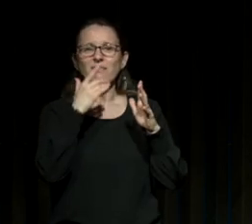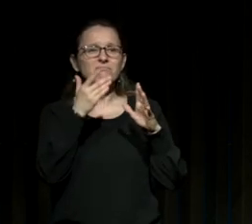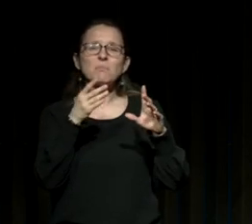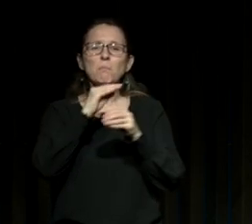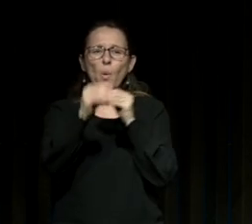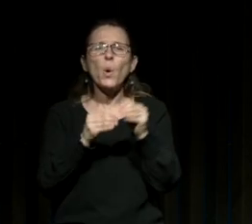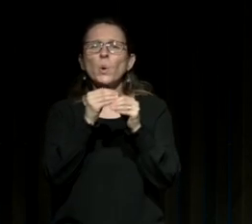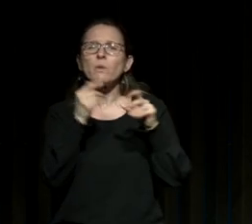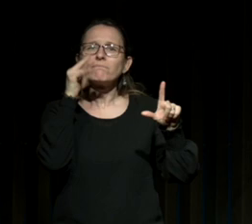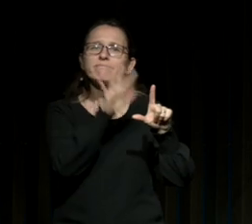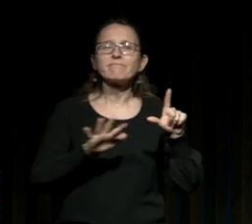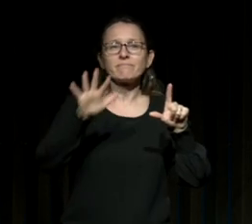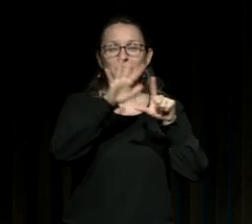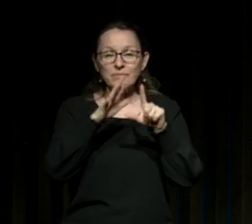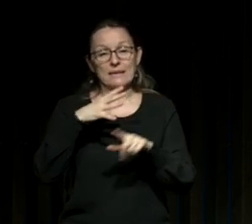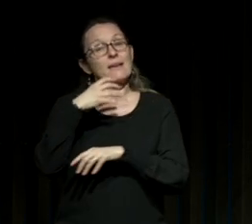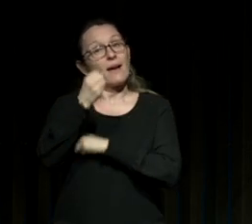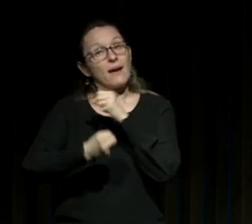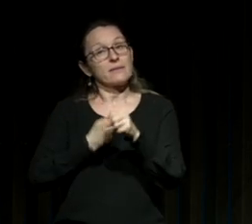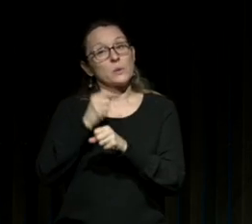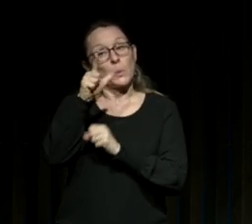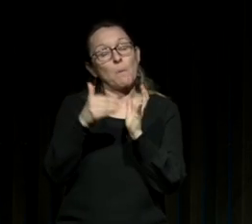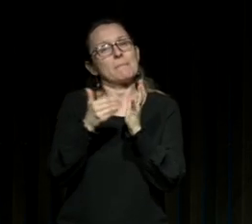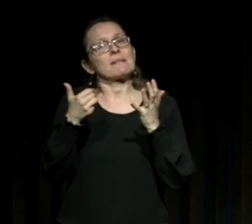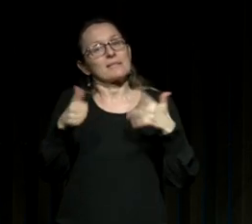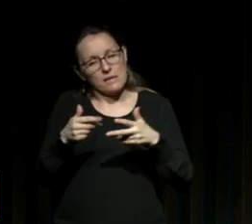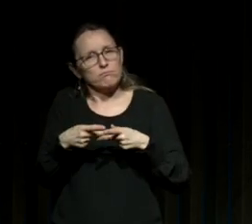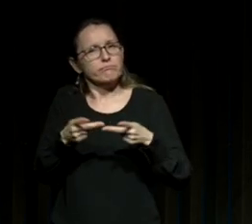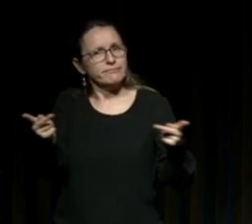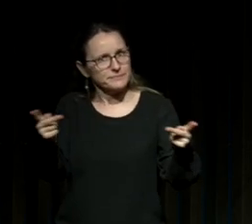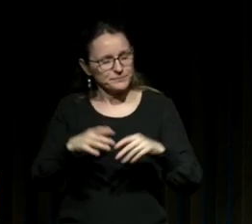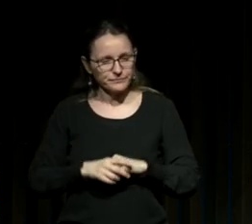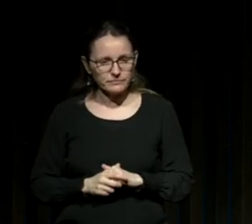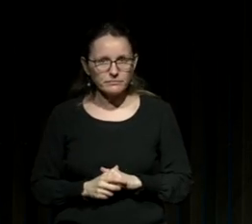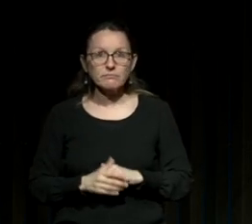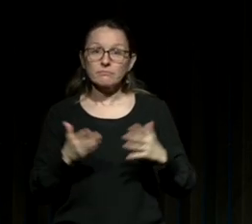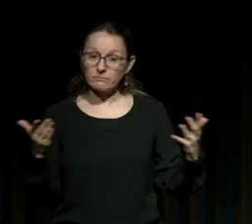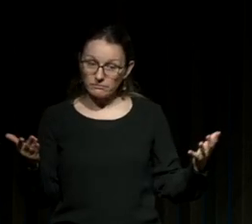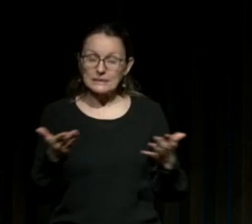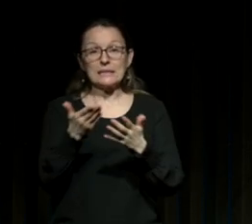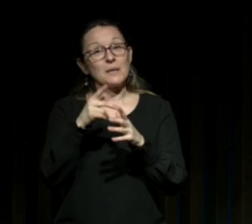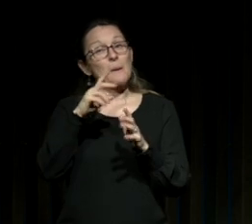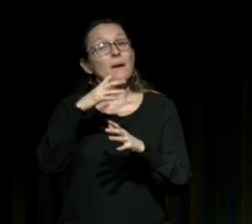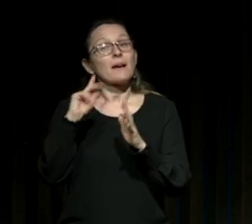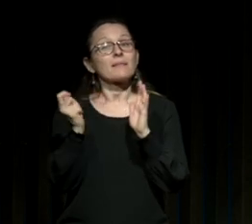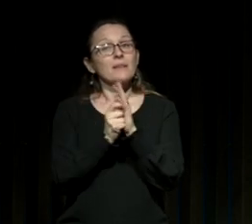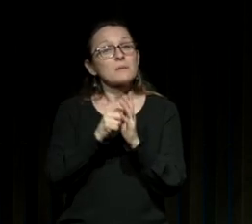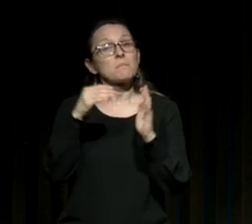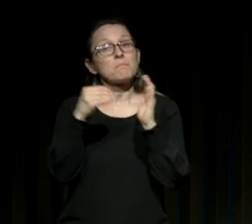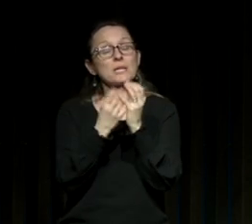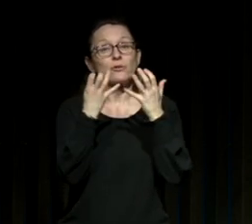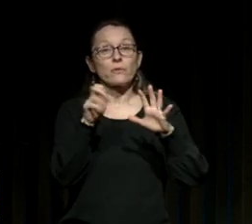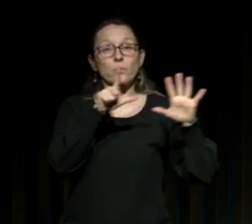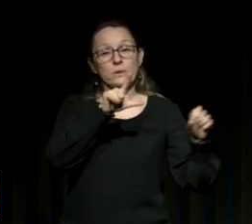dans le lancet en 2016 c'est l'état des lieux en termes d'obésité en 1975 dans le monde c'est